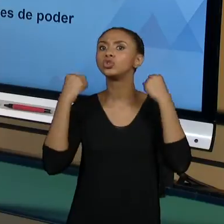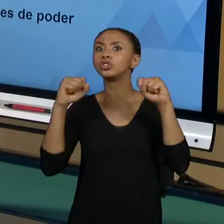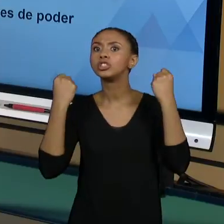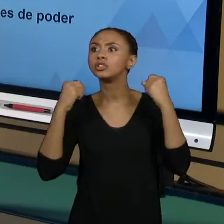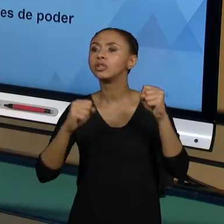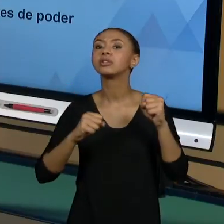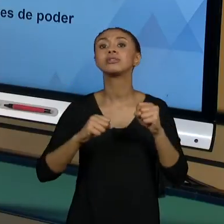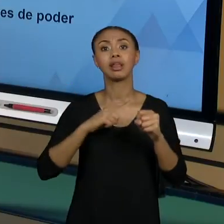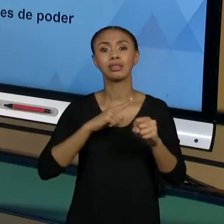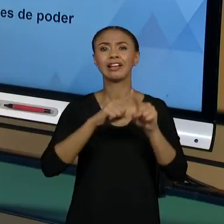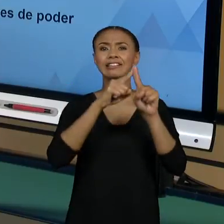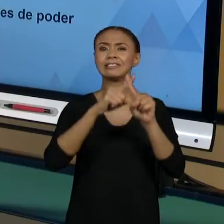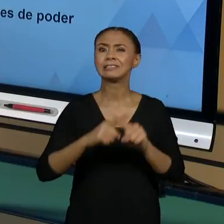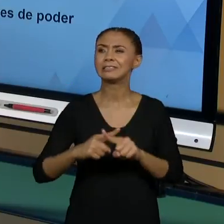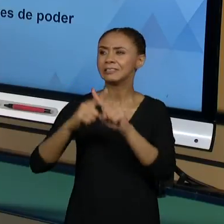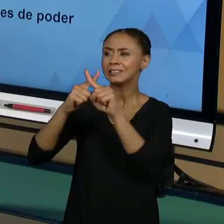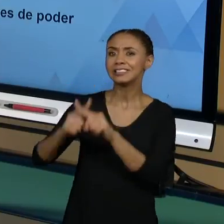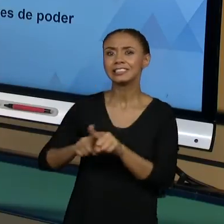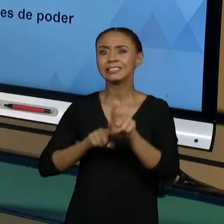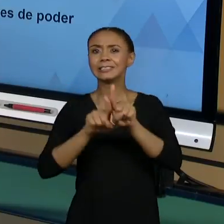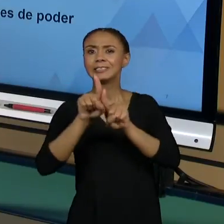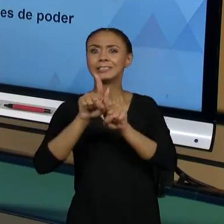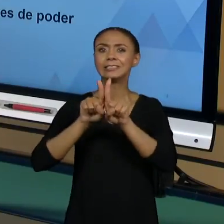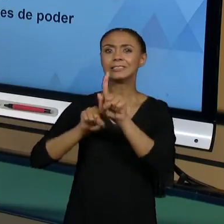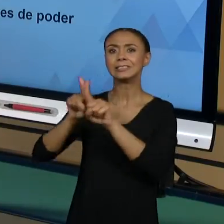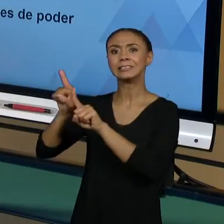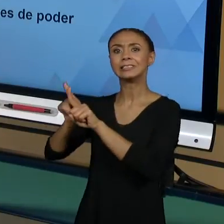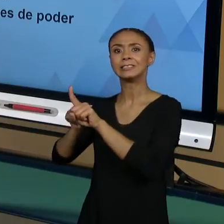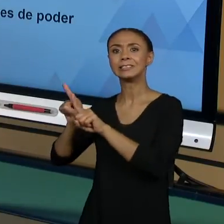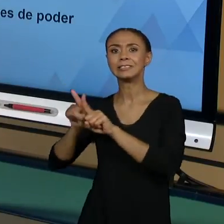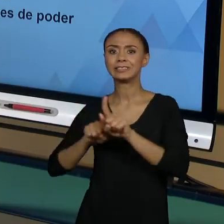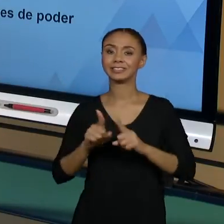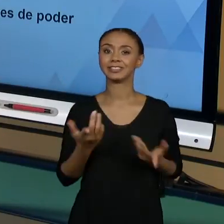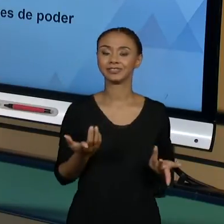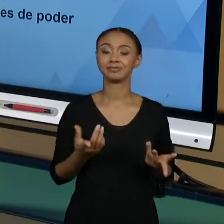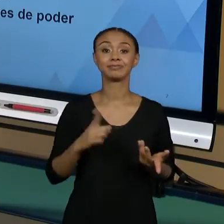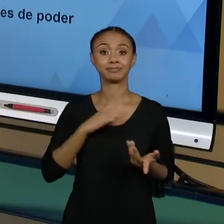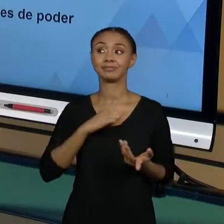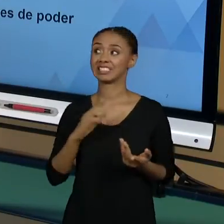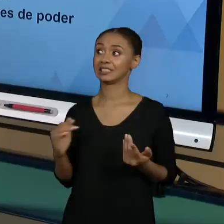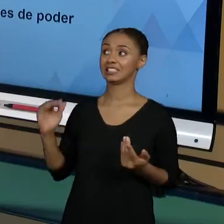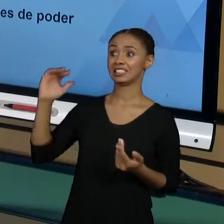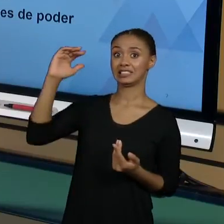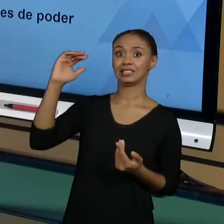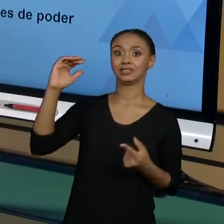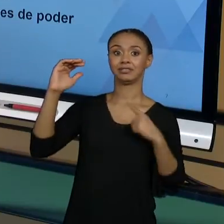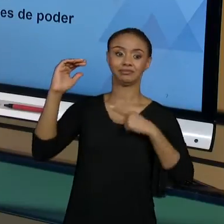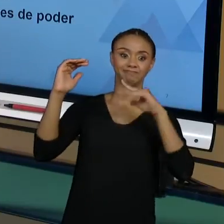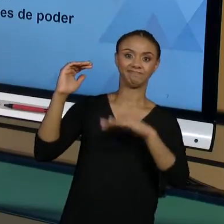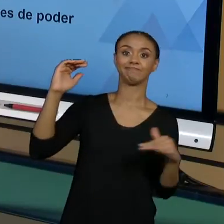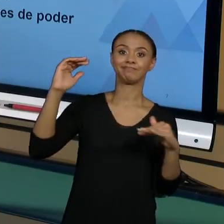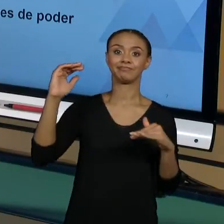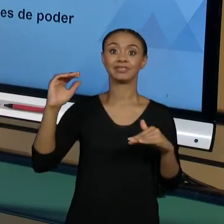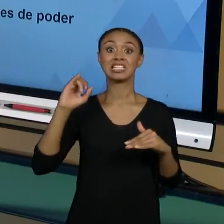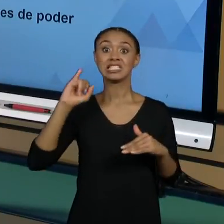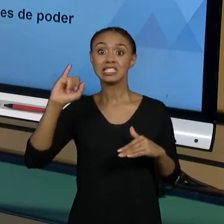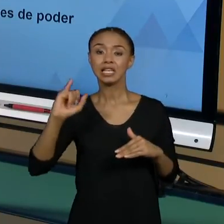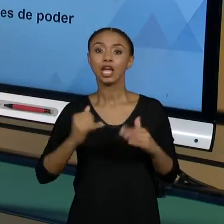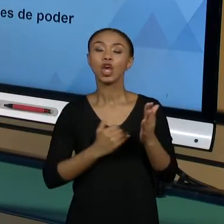DISPUTA DAS CONCEPÇÕES DE EDUCAÇÃO FÍSICA PARA QUE ELA SE TORNA HEGEMÔNICA. QUANDO UMA DESSAS CONCEPÇÕES APARECE NO DOCUMENTO CURRICULAR DE